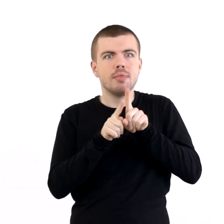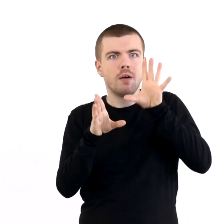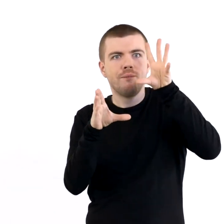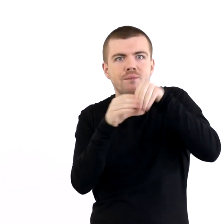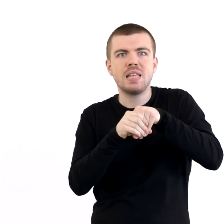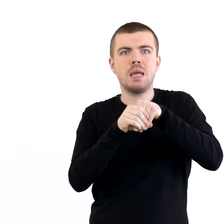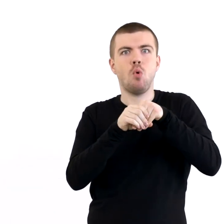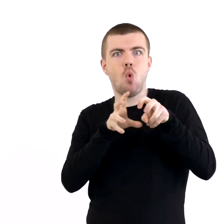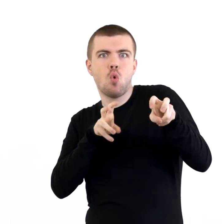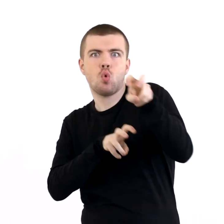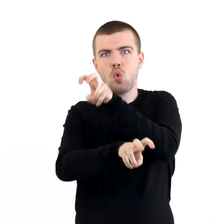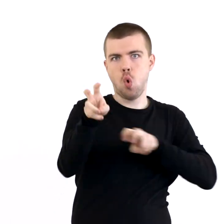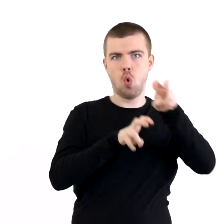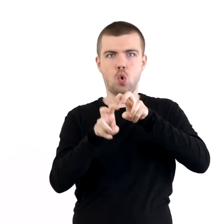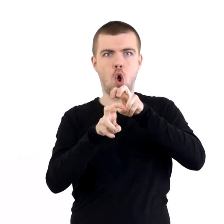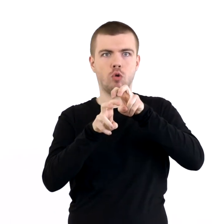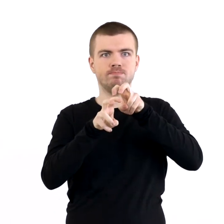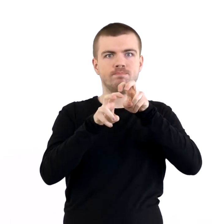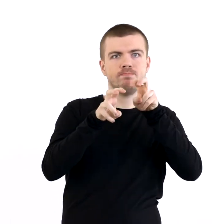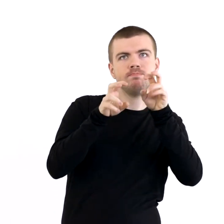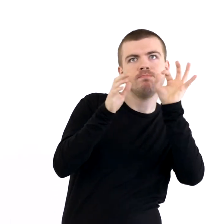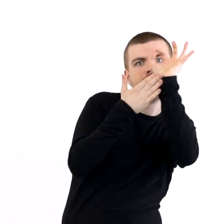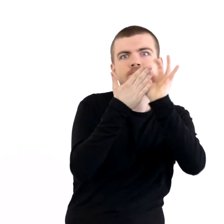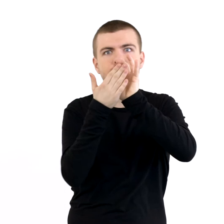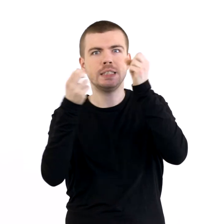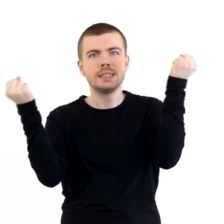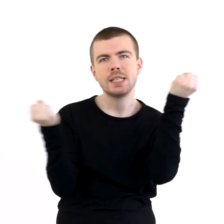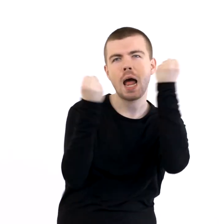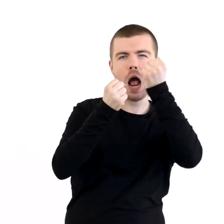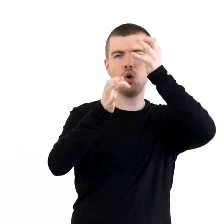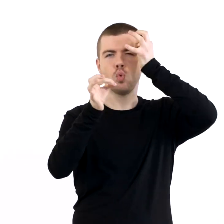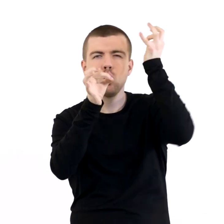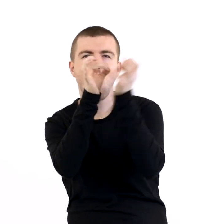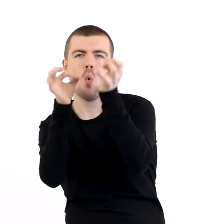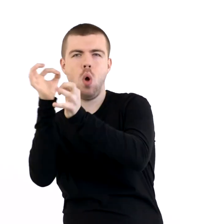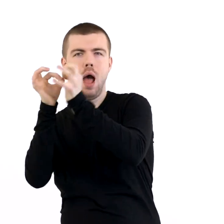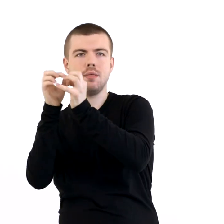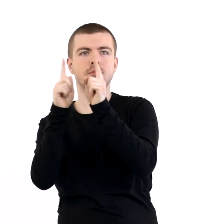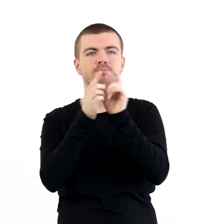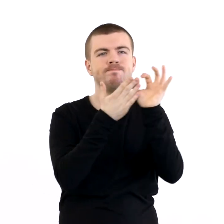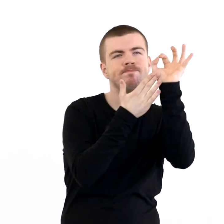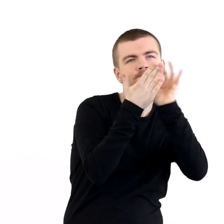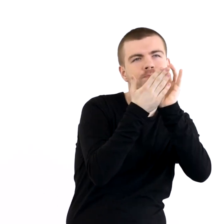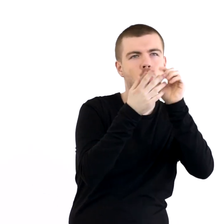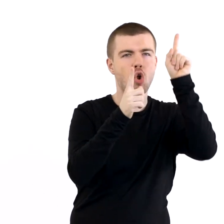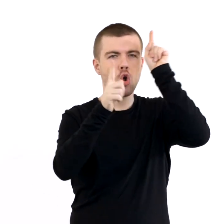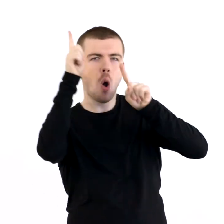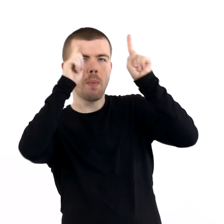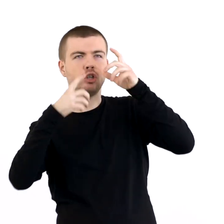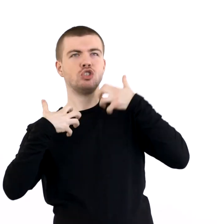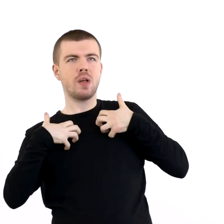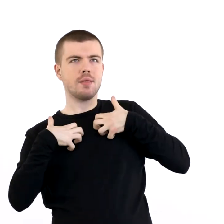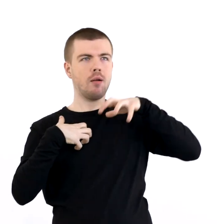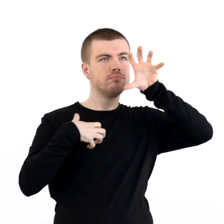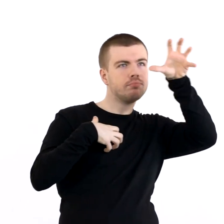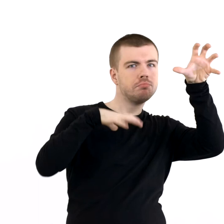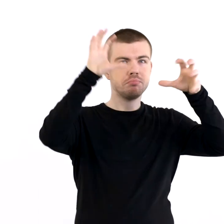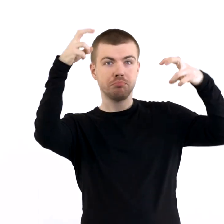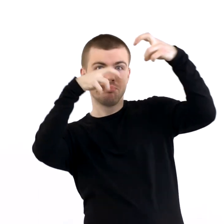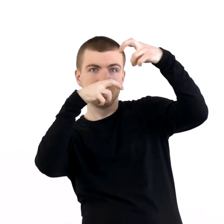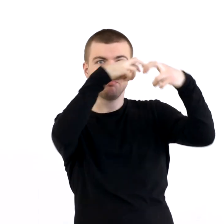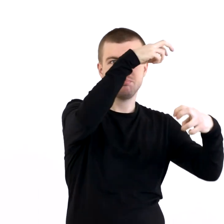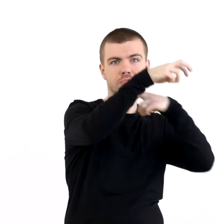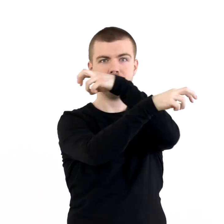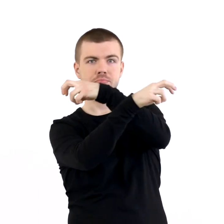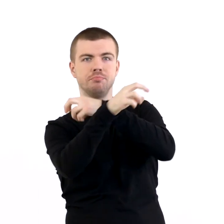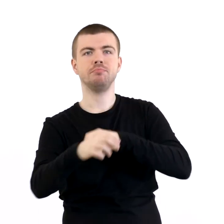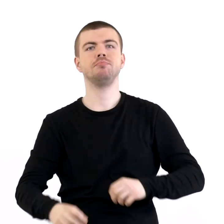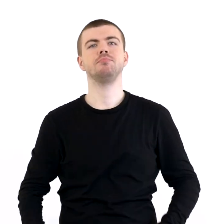precyzja rysunku zwierzęcia w ruchu oraz staranna kompozycja grup zwierzęcych.